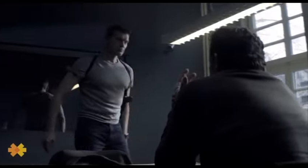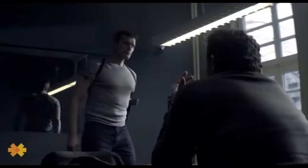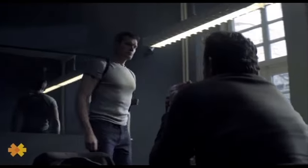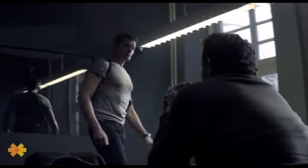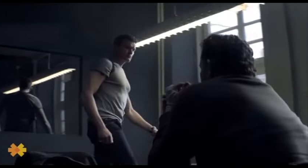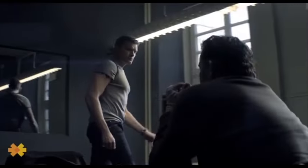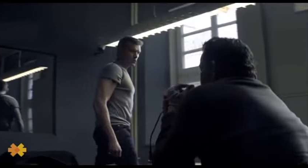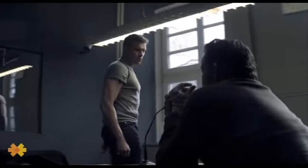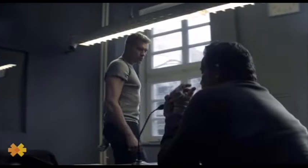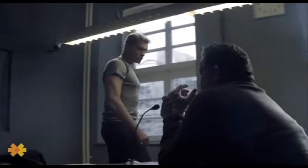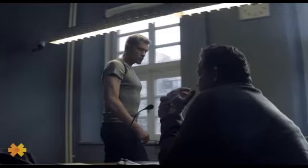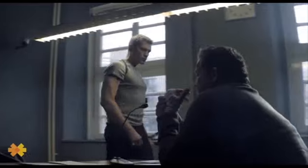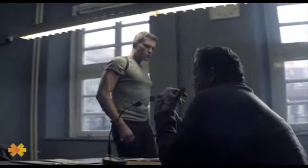(Musik steigert sich)